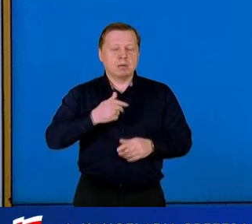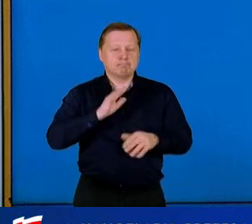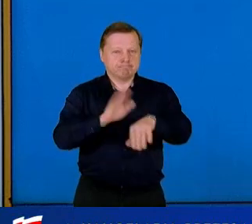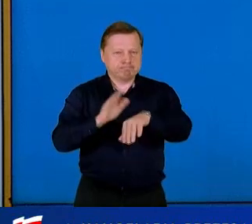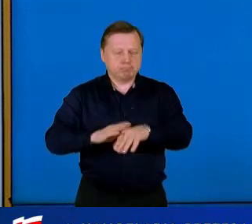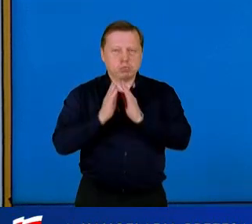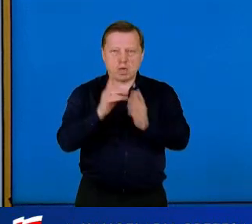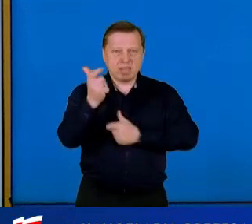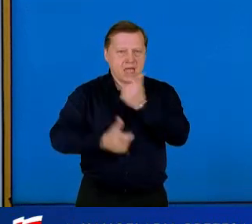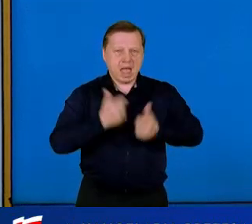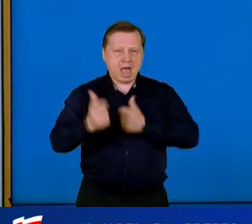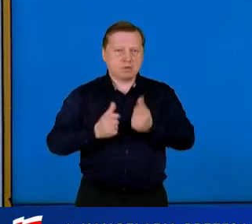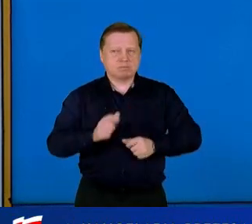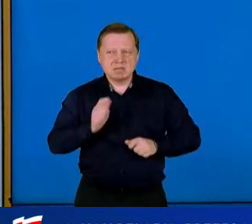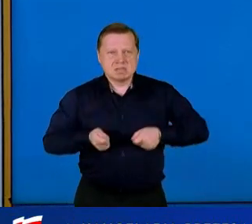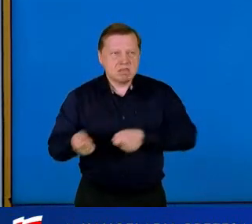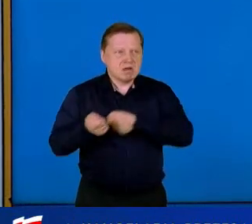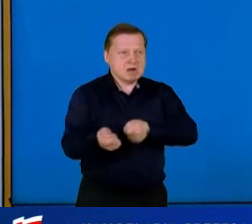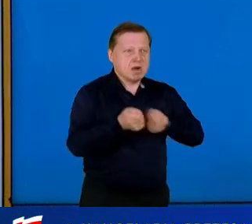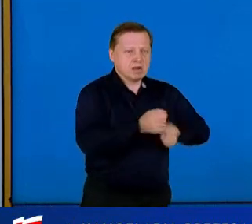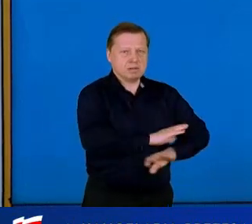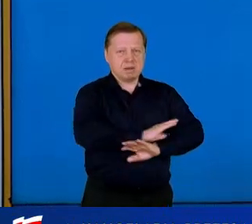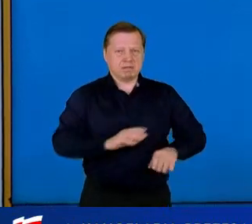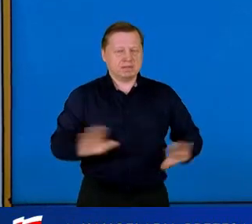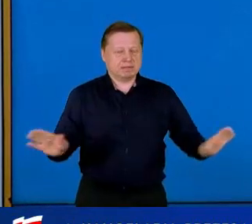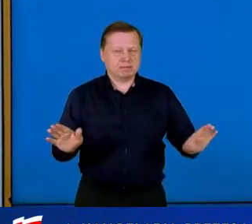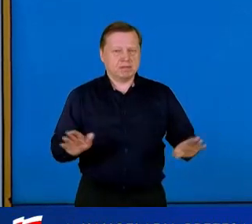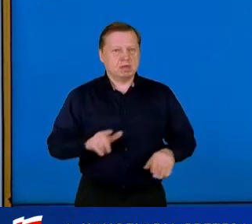Apeluję do wszystkich mediów o łagodzenie tego sporu.